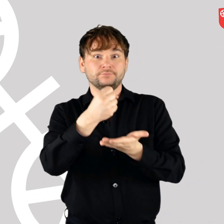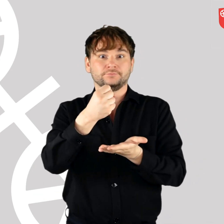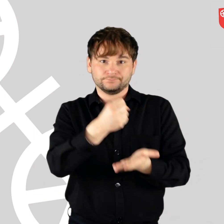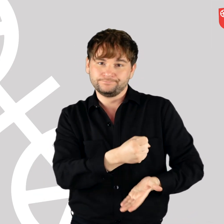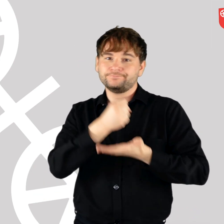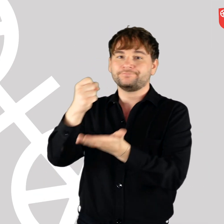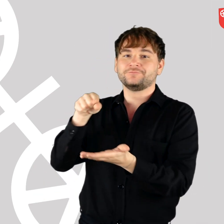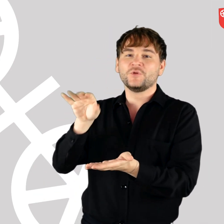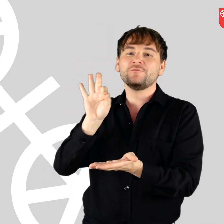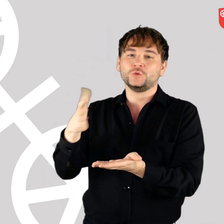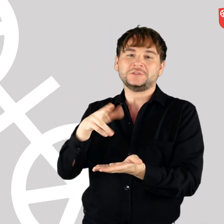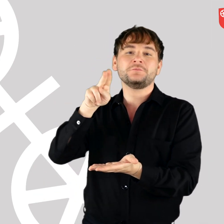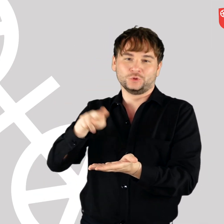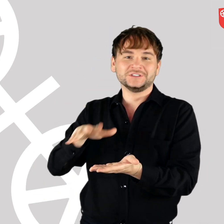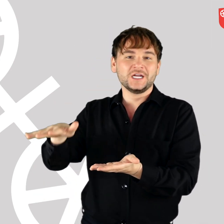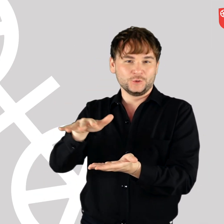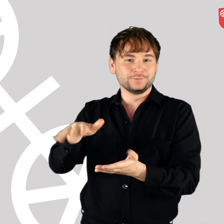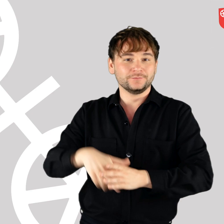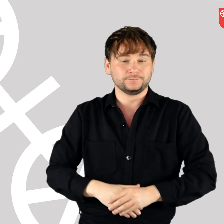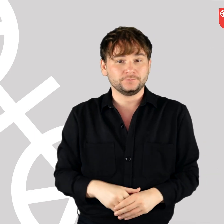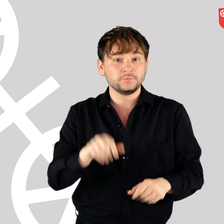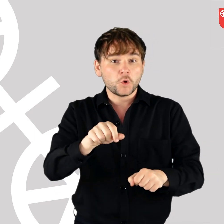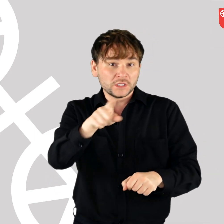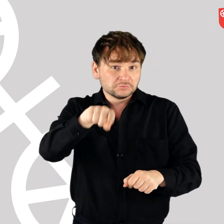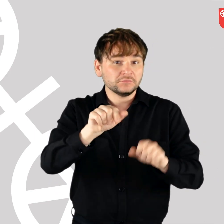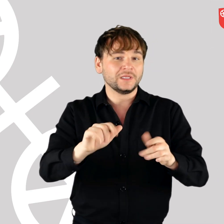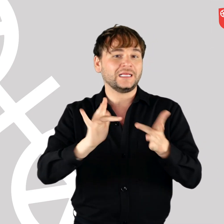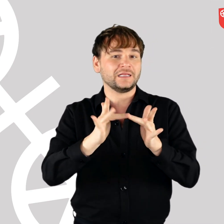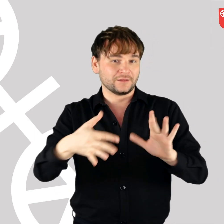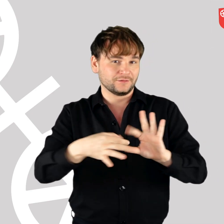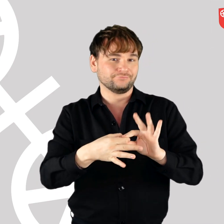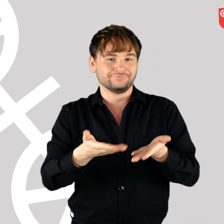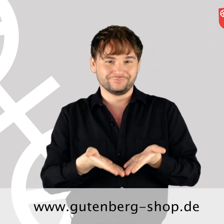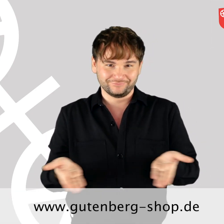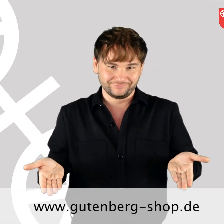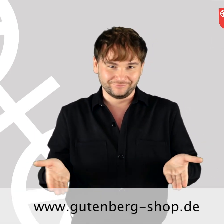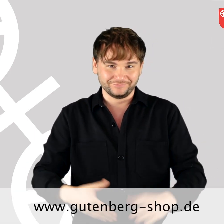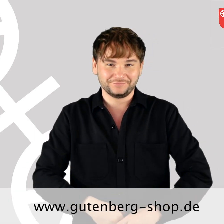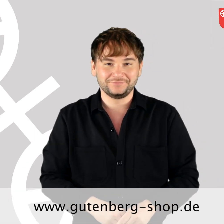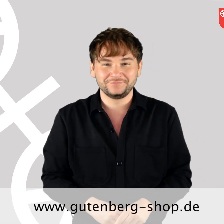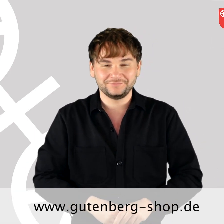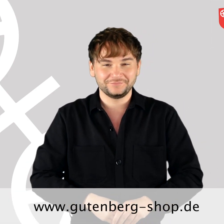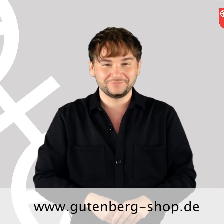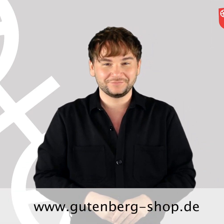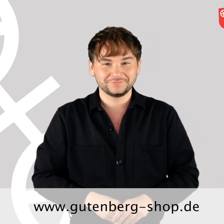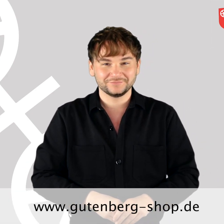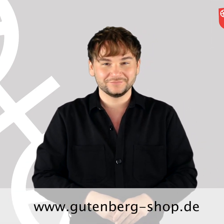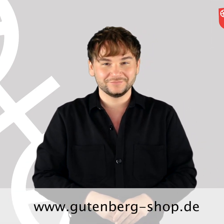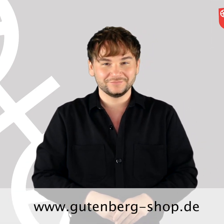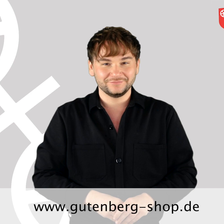kommt dem Gutenberg Museum zugute. Im Internet erreichen Sie den Shop unter